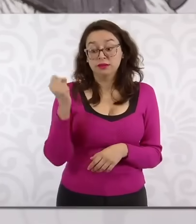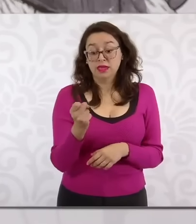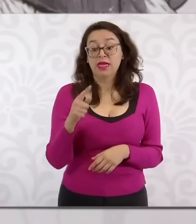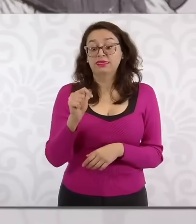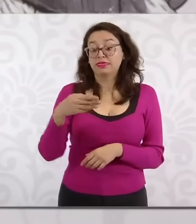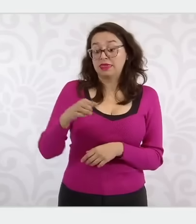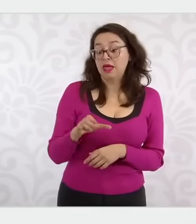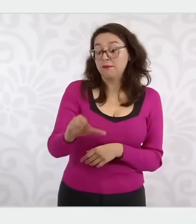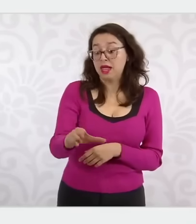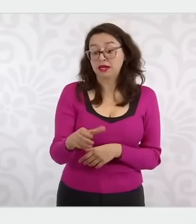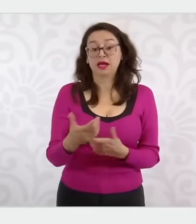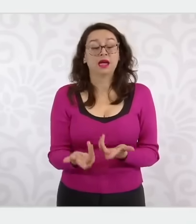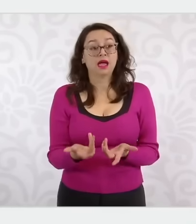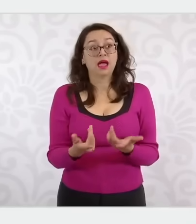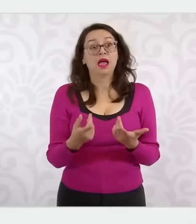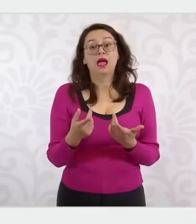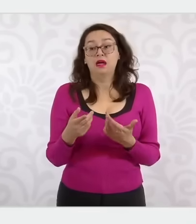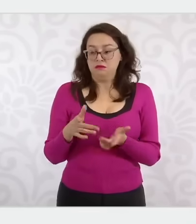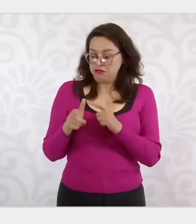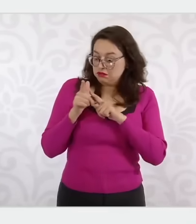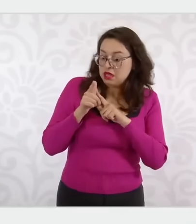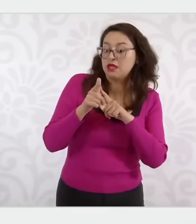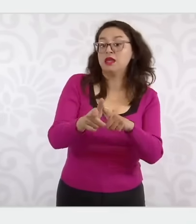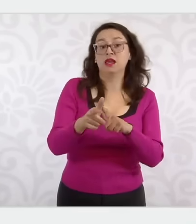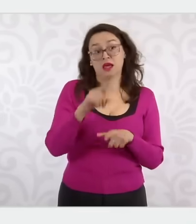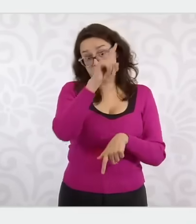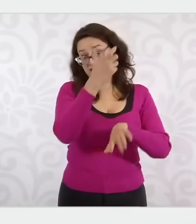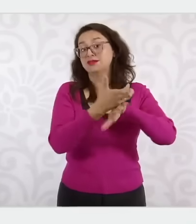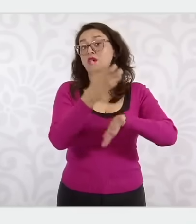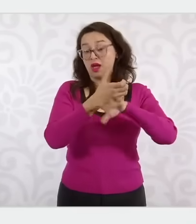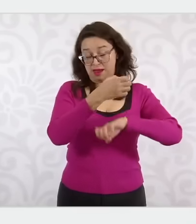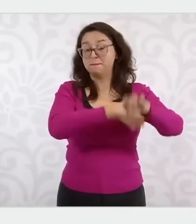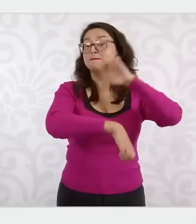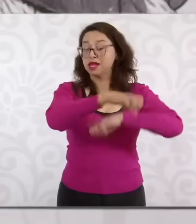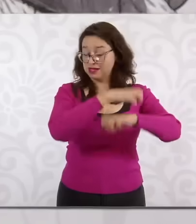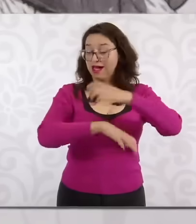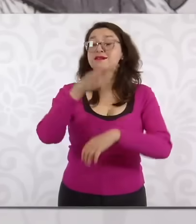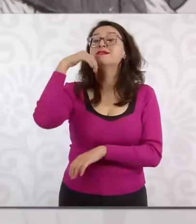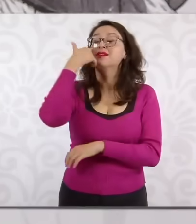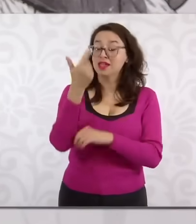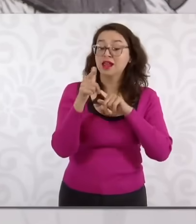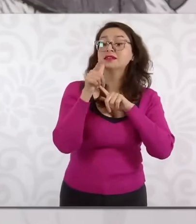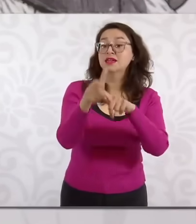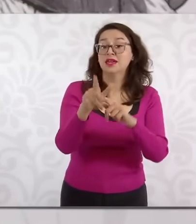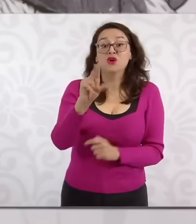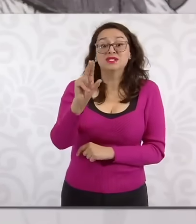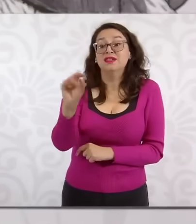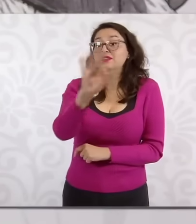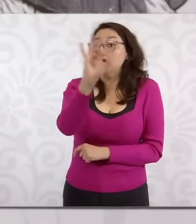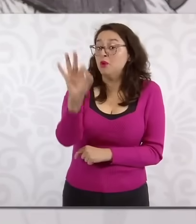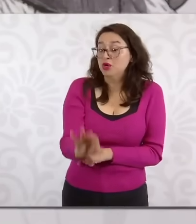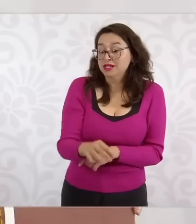también como del 80%. Entonces, pues es porque hay mucha integración económica con Canadá, Estados